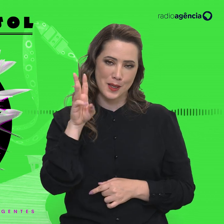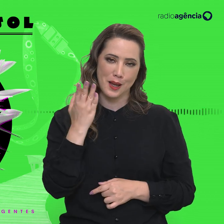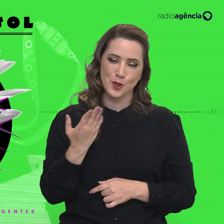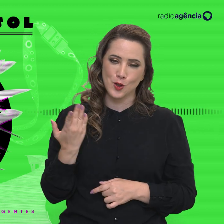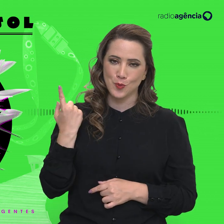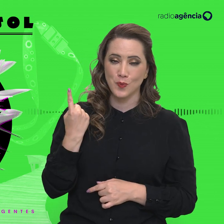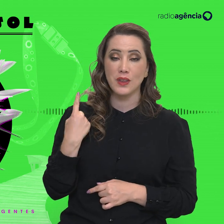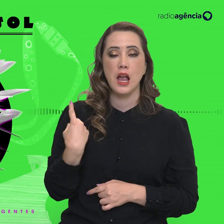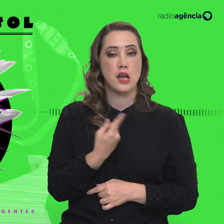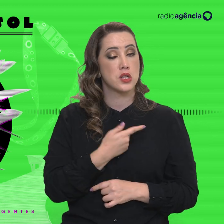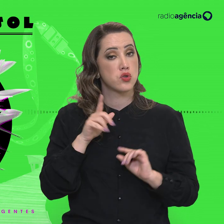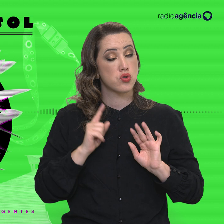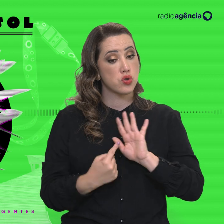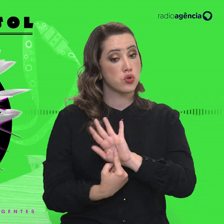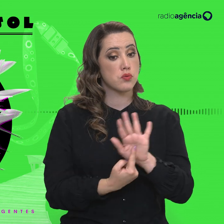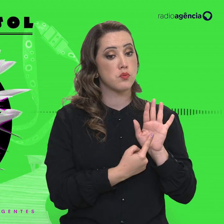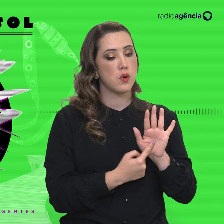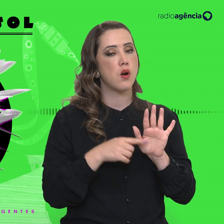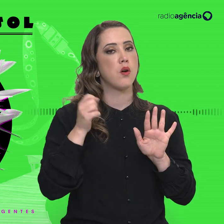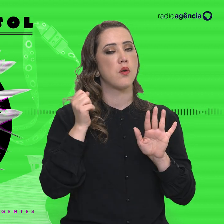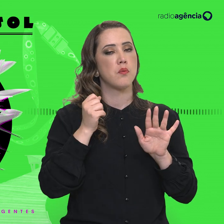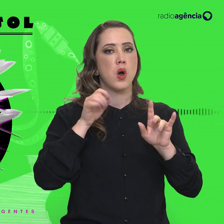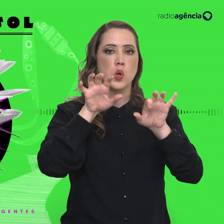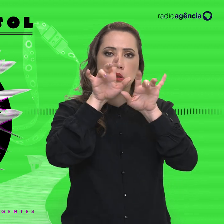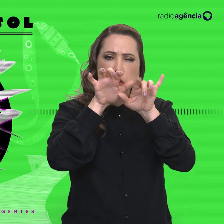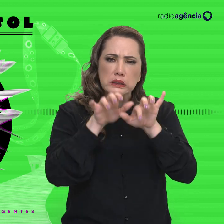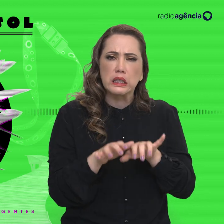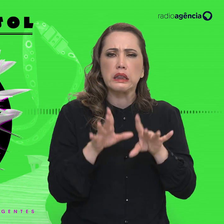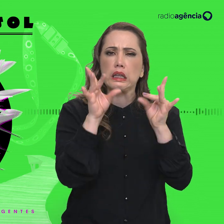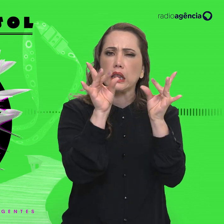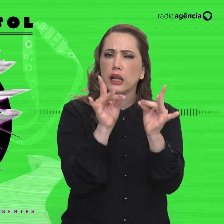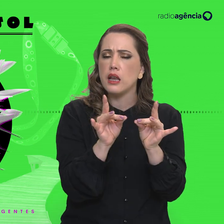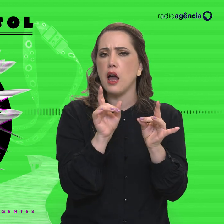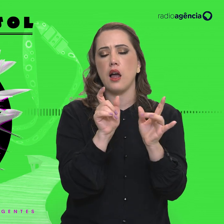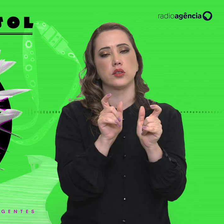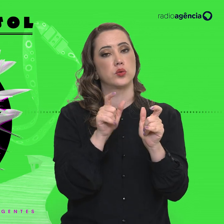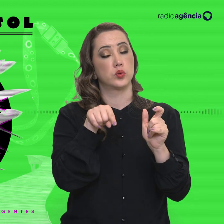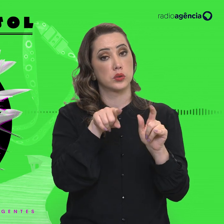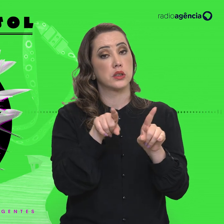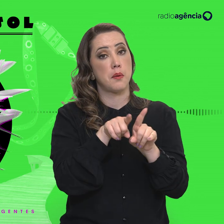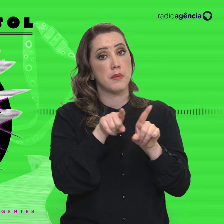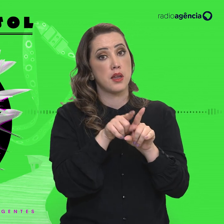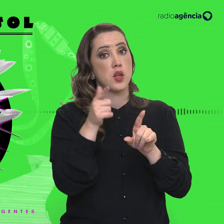a gente coloca ali a transcrição, outros elementos, os blocos temporais, tentando fazer